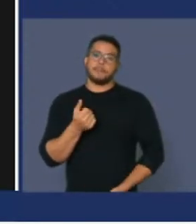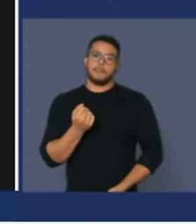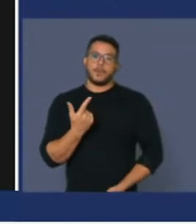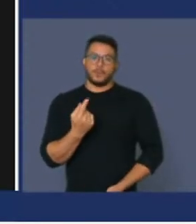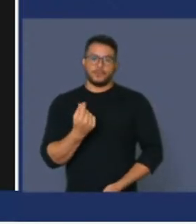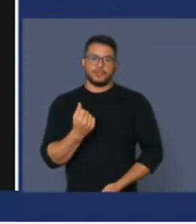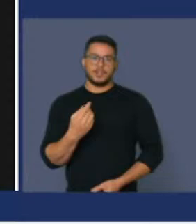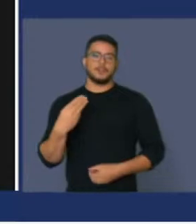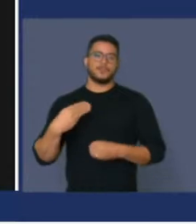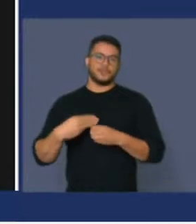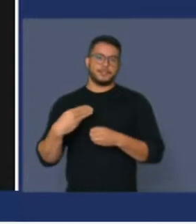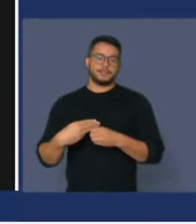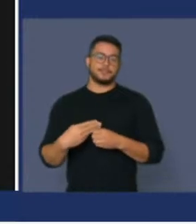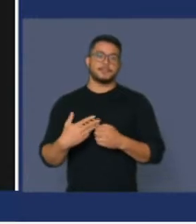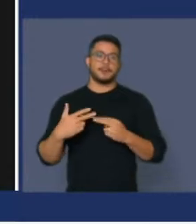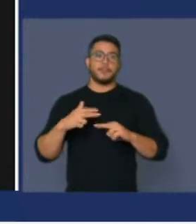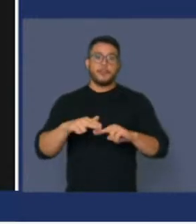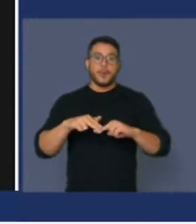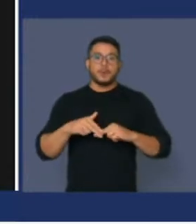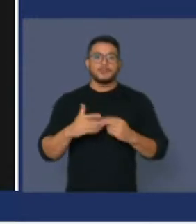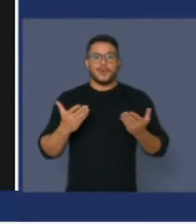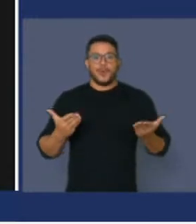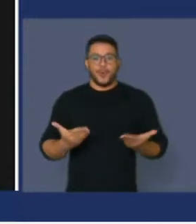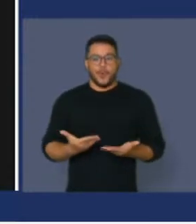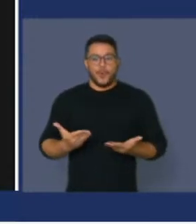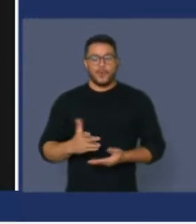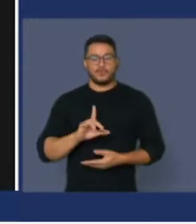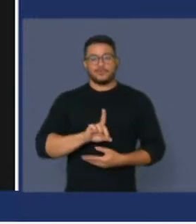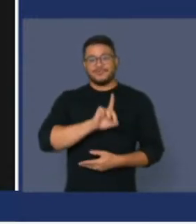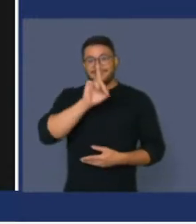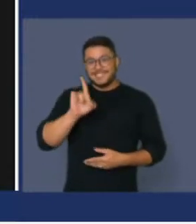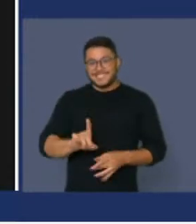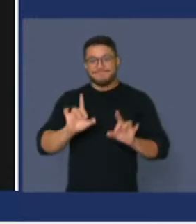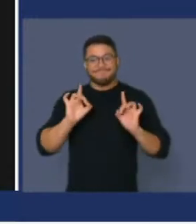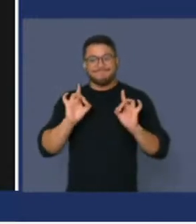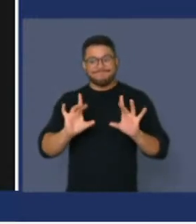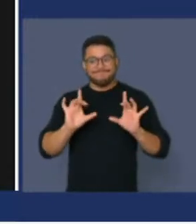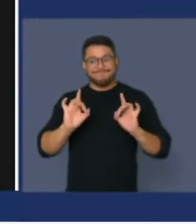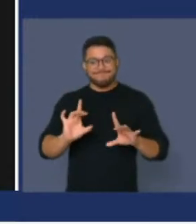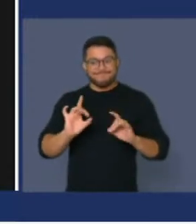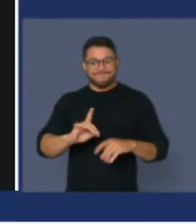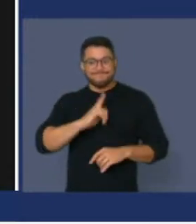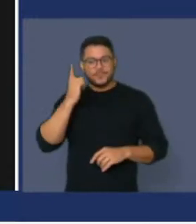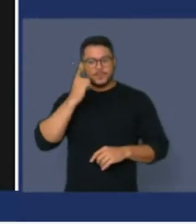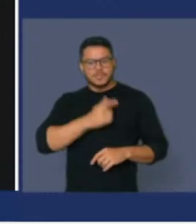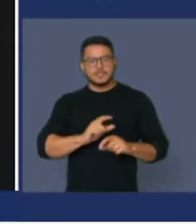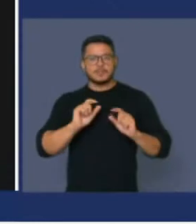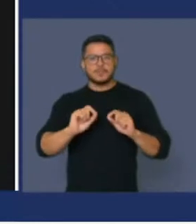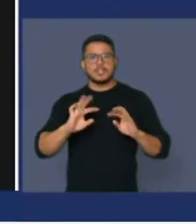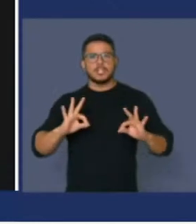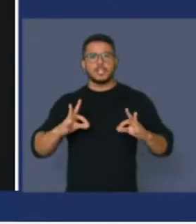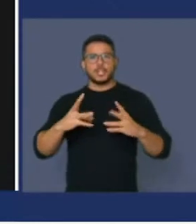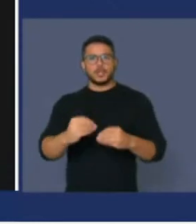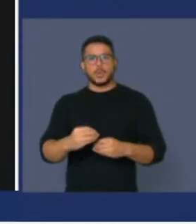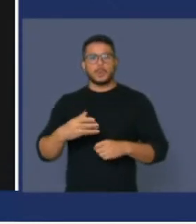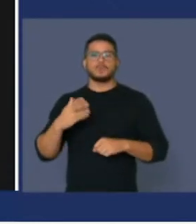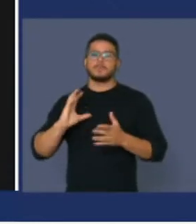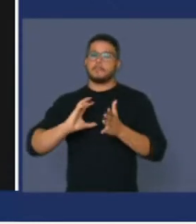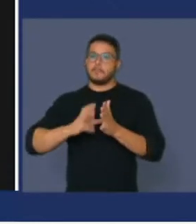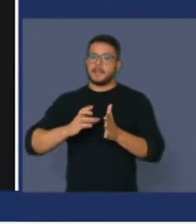FEDERAL, PARTIDO PROGRESSISTAS TODOS OS PARTIDOS QUE PARTICIPARAM DESSA CONSTRUÇÃO FAZEM UMA ENTREGA, AQUELAS PESSOAS QUE CONFIARAM OS SEUS MANDATOS A NÓS, MEU CARO PRESIDENTE.